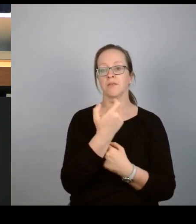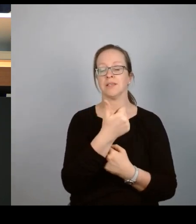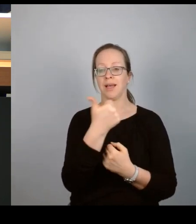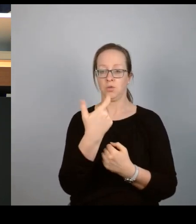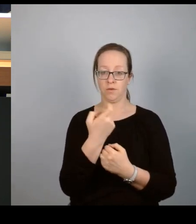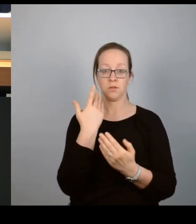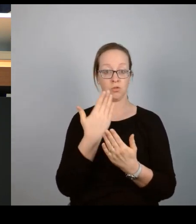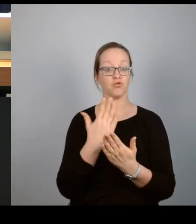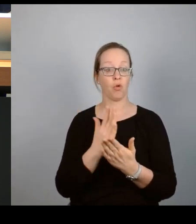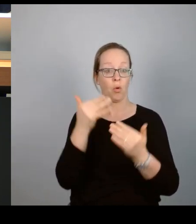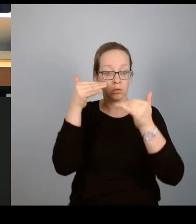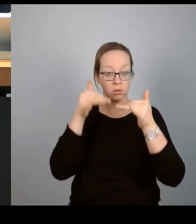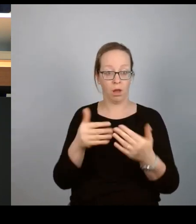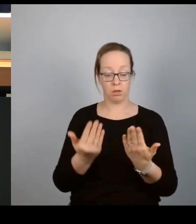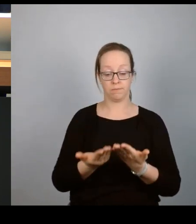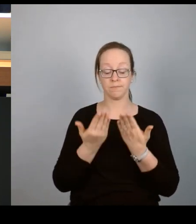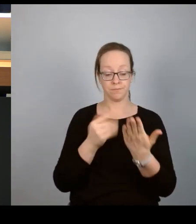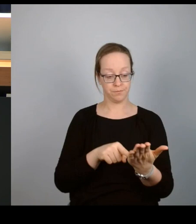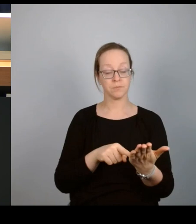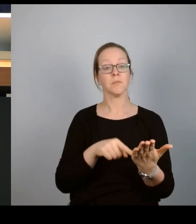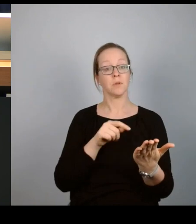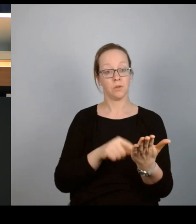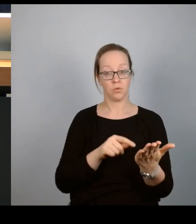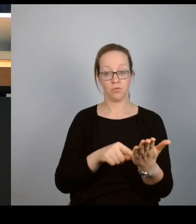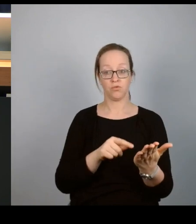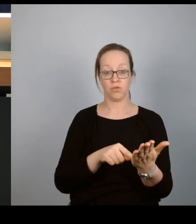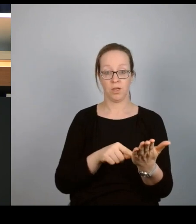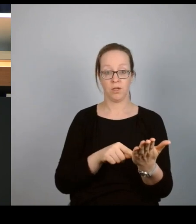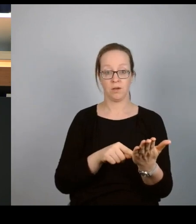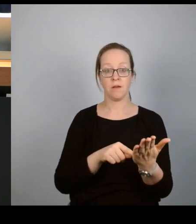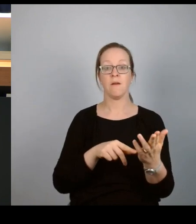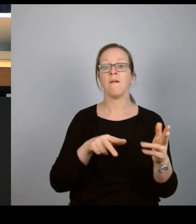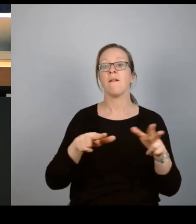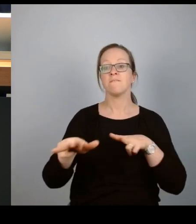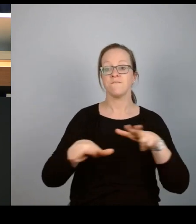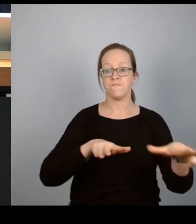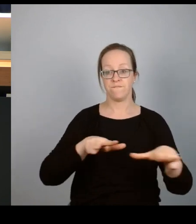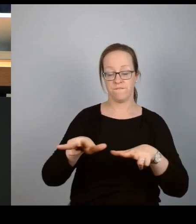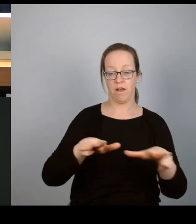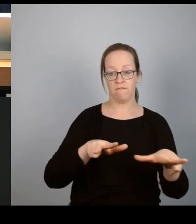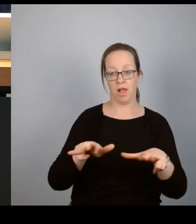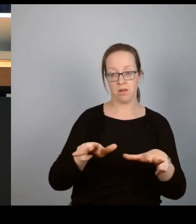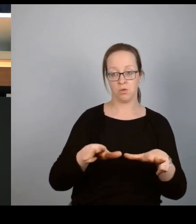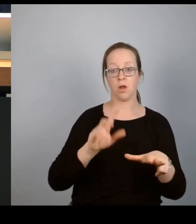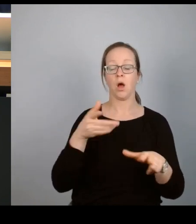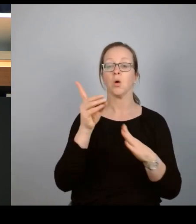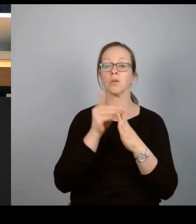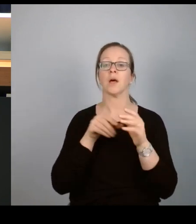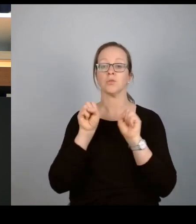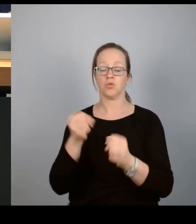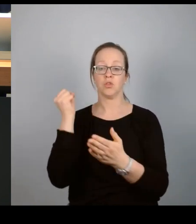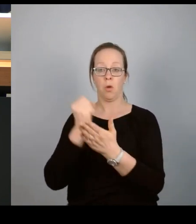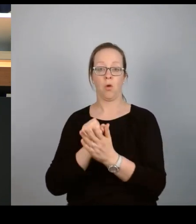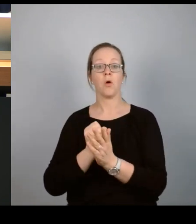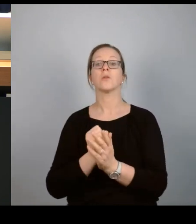aber dass ausgerechnet bei der Zusammenarbeit mit der Senatskanzlei und der IKT-Steuerung keine Möglichkeit